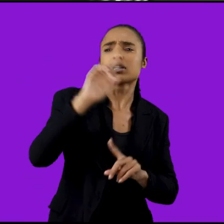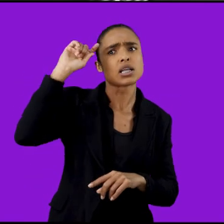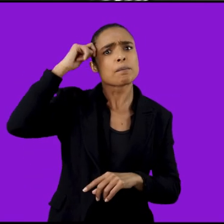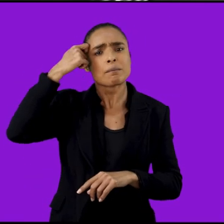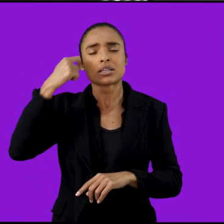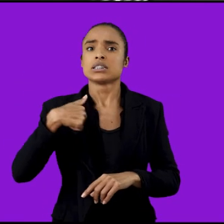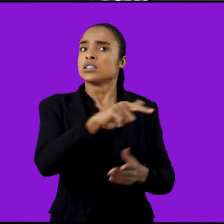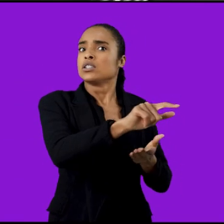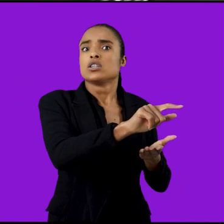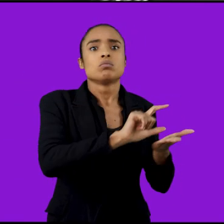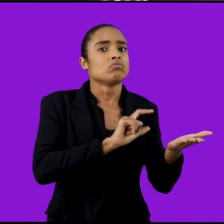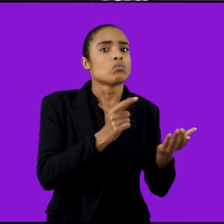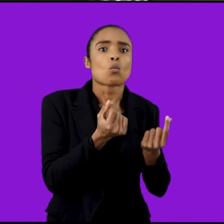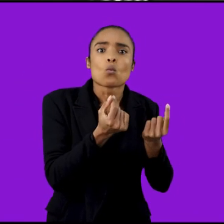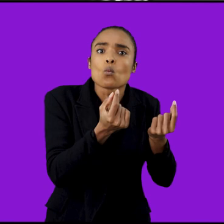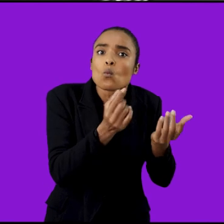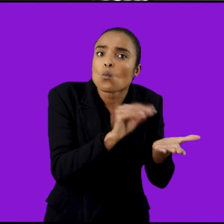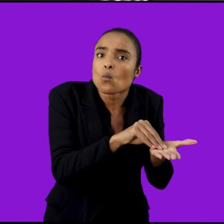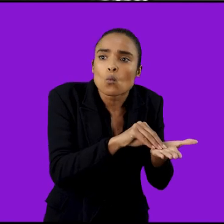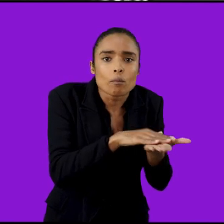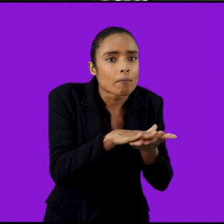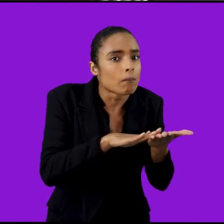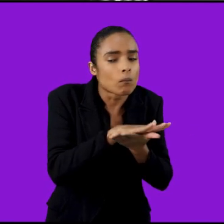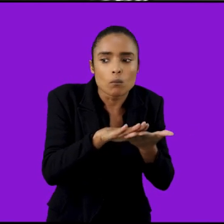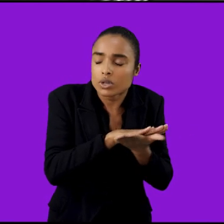né? Comecei a fazer a Feira Preta e a feira não me dava dinheiro. Durante muitos anos